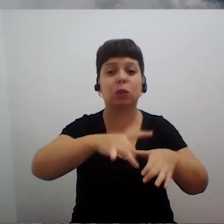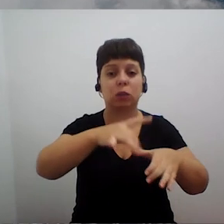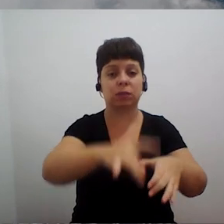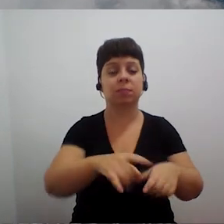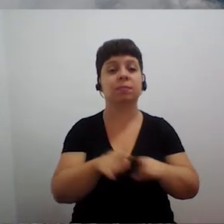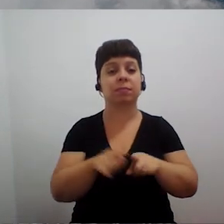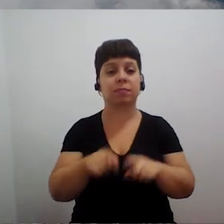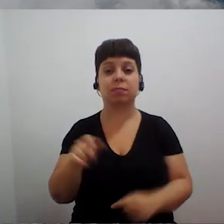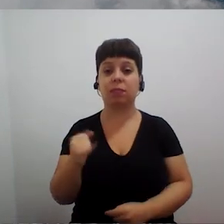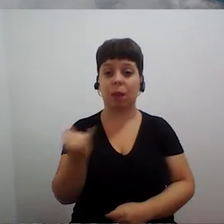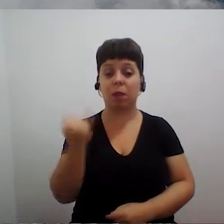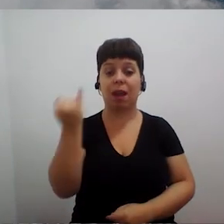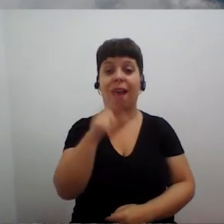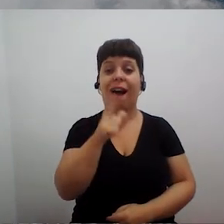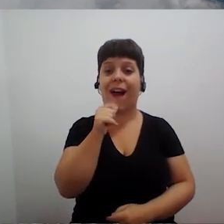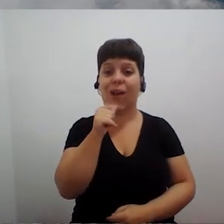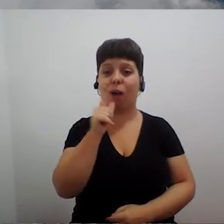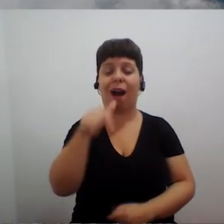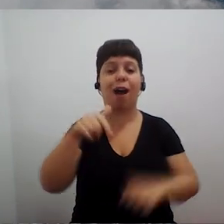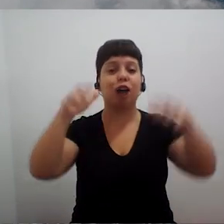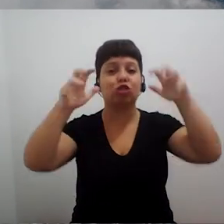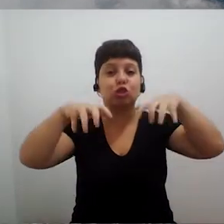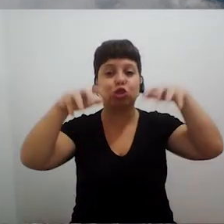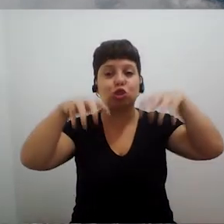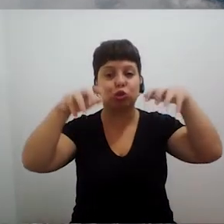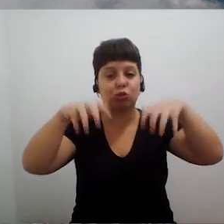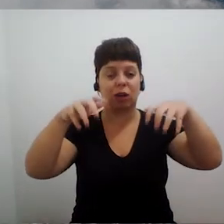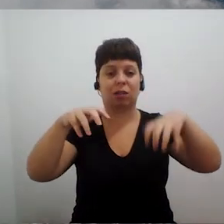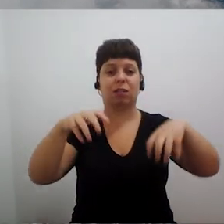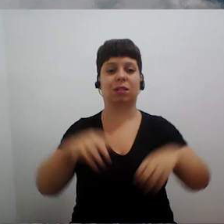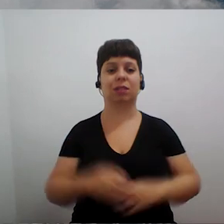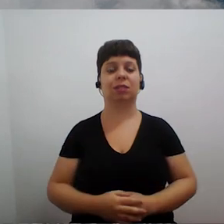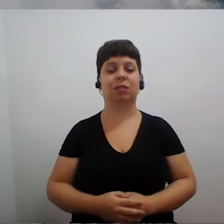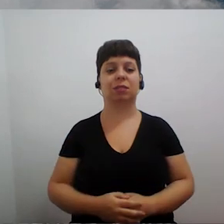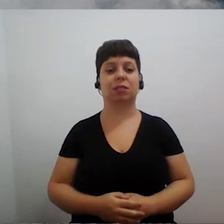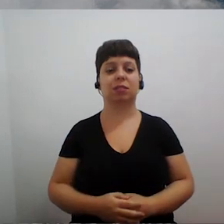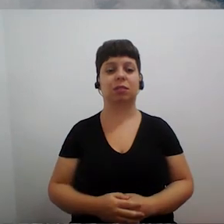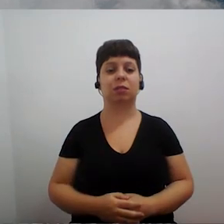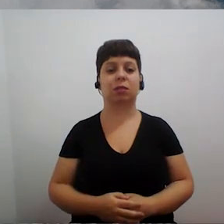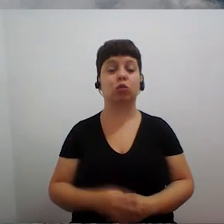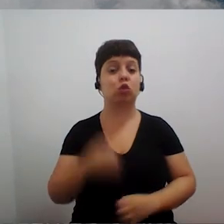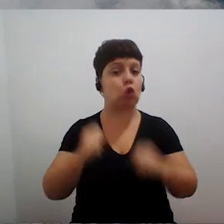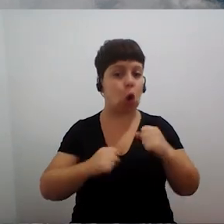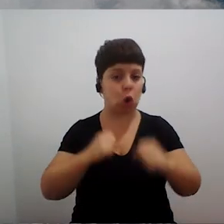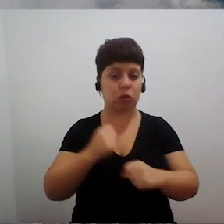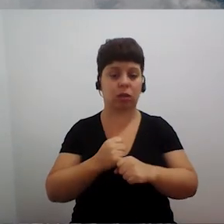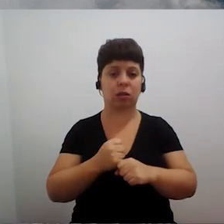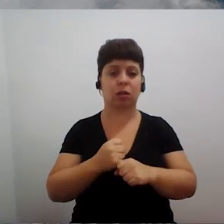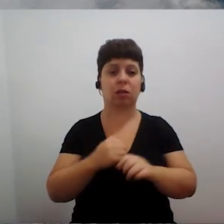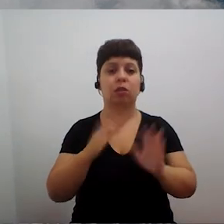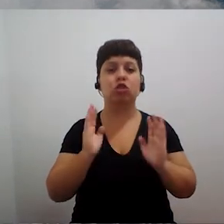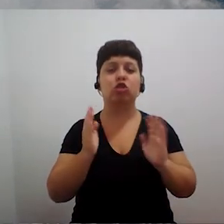importantes sendo água e a chuva de modo que rezamos todos os anos após as festividades de